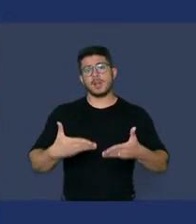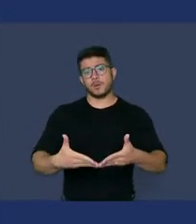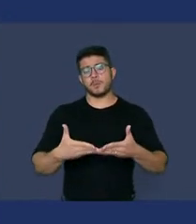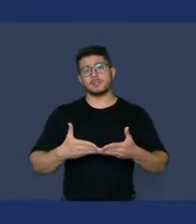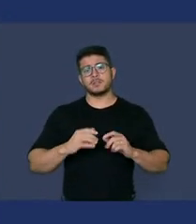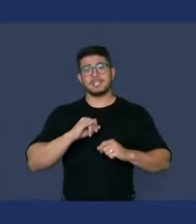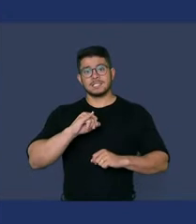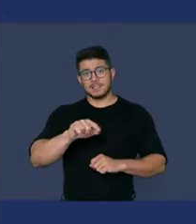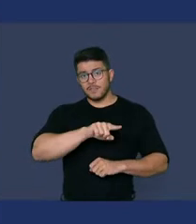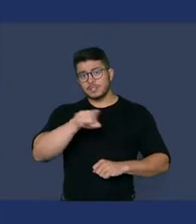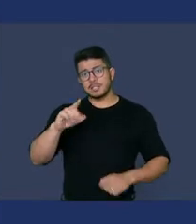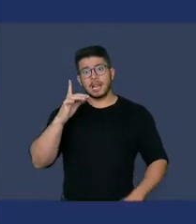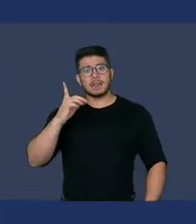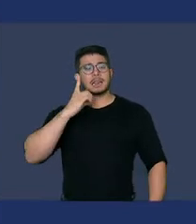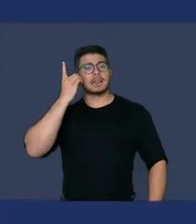DESTAQUES. EM NOME DE BEM MAIOR. DEPUTADOS QUE ESTÃO